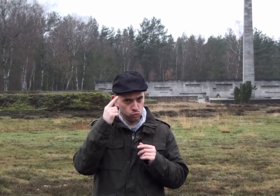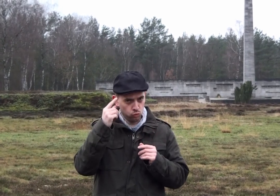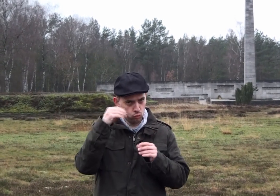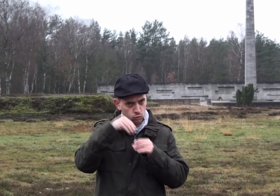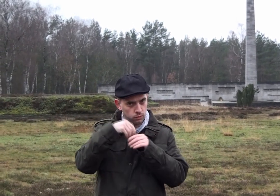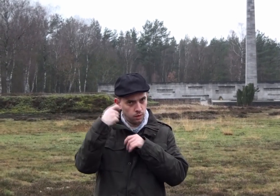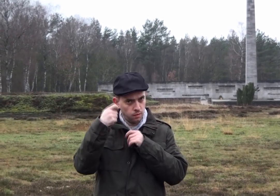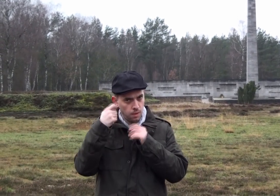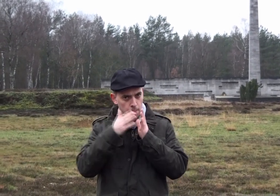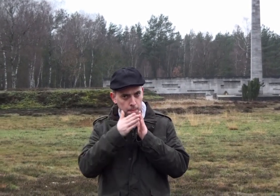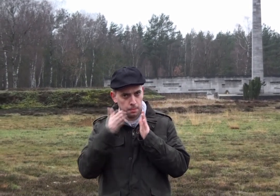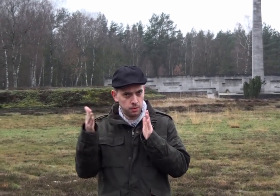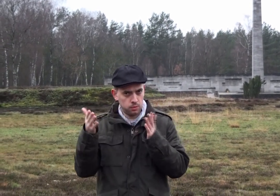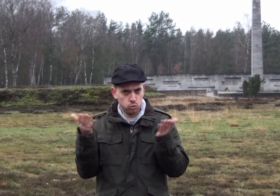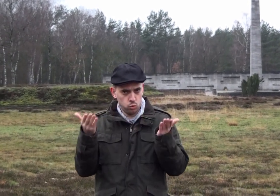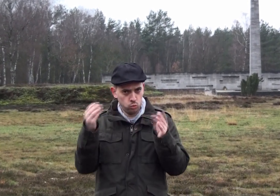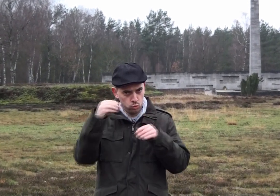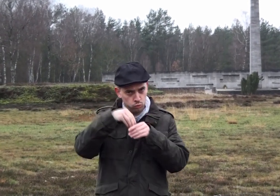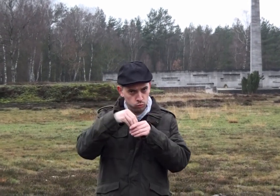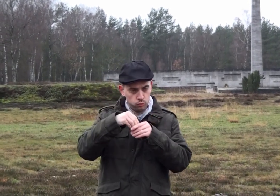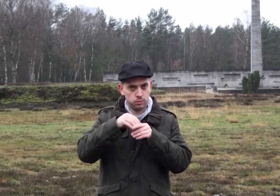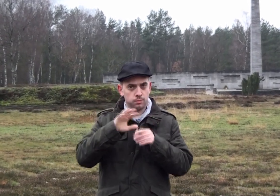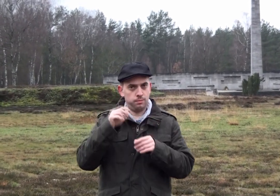Ihr kennt den Film? Den Inhalt?